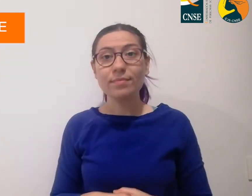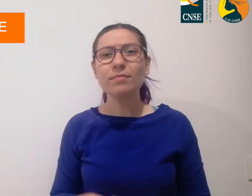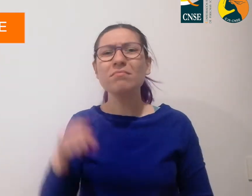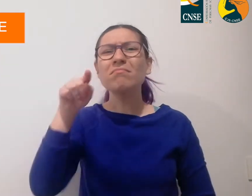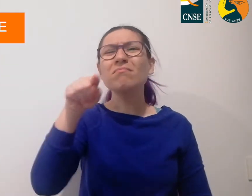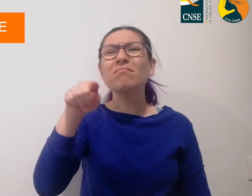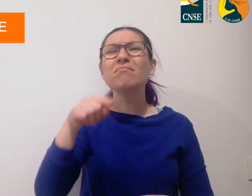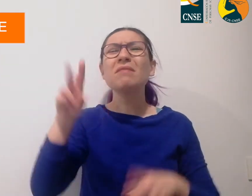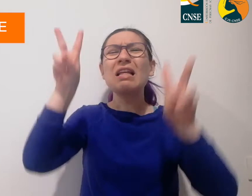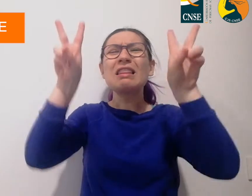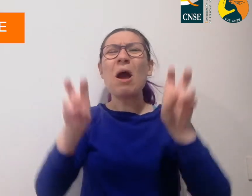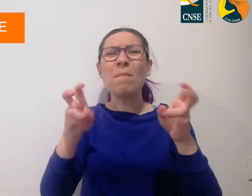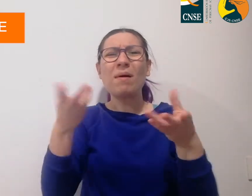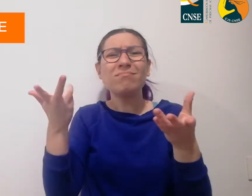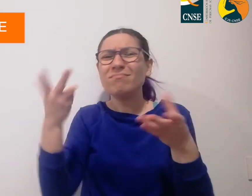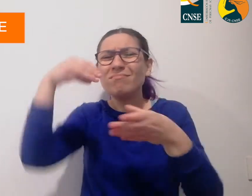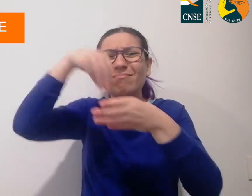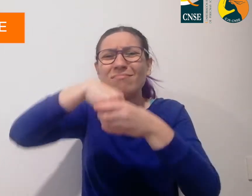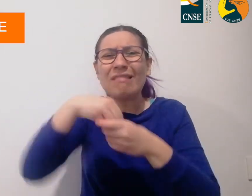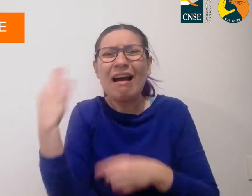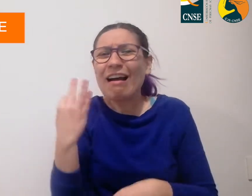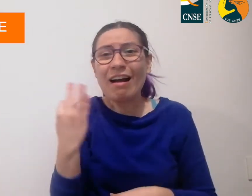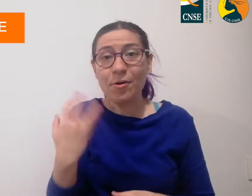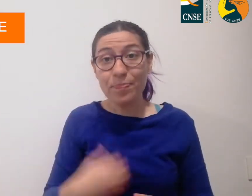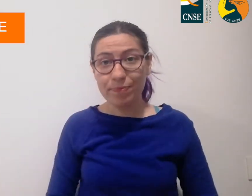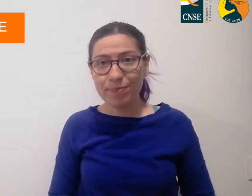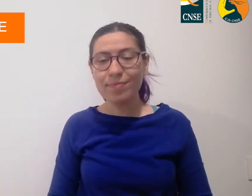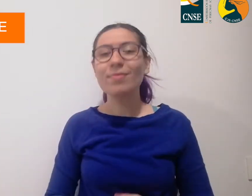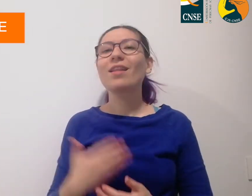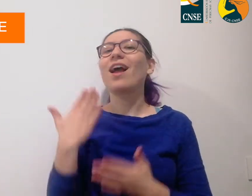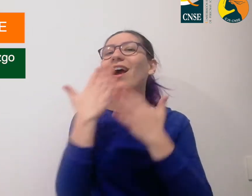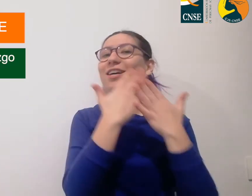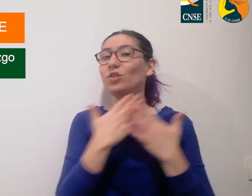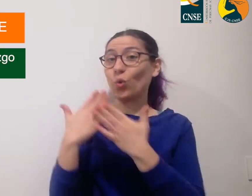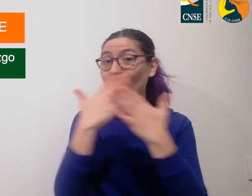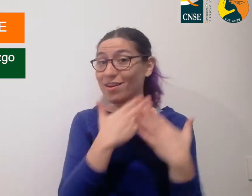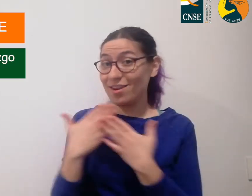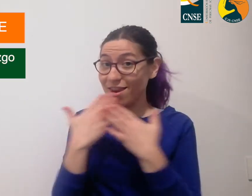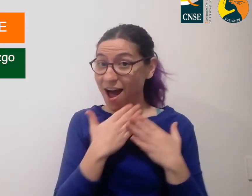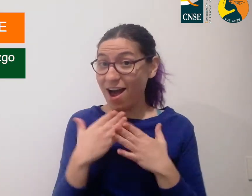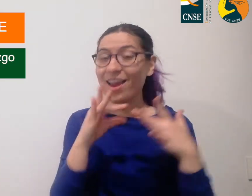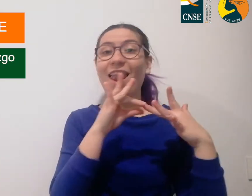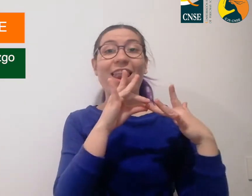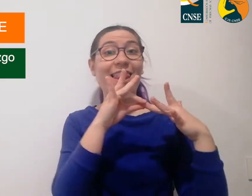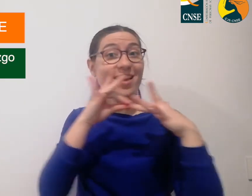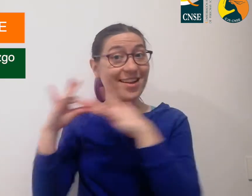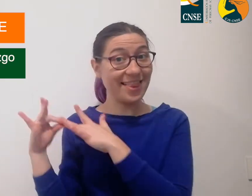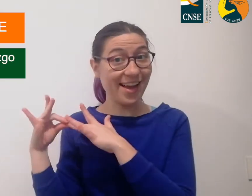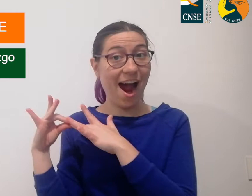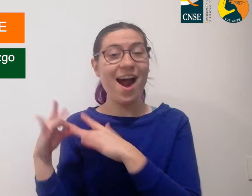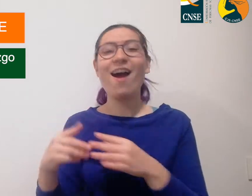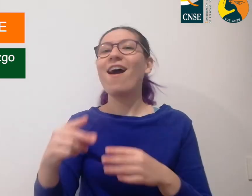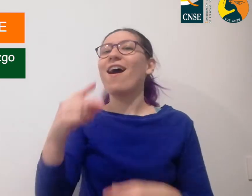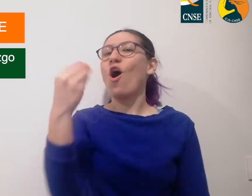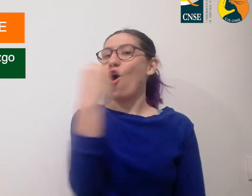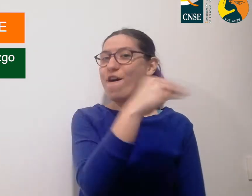Se trata de la I Escuela de Liderazgo Juvenil.